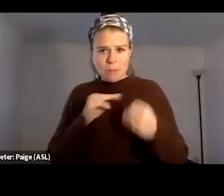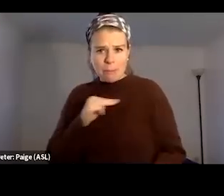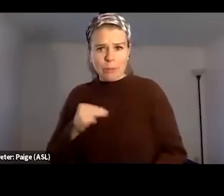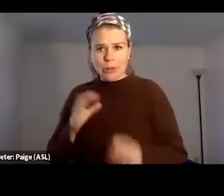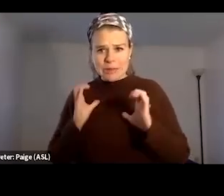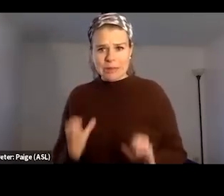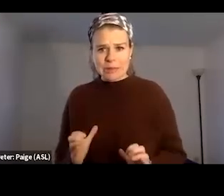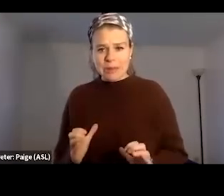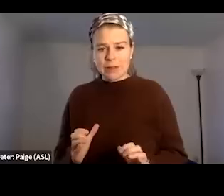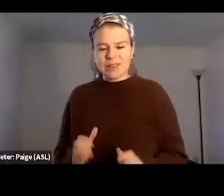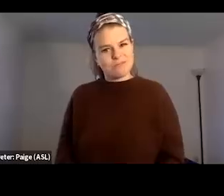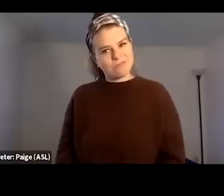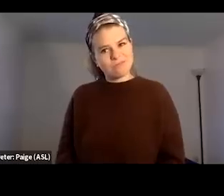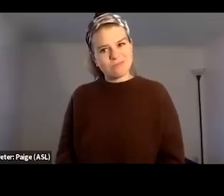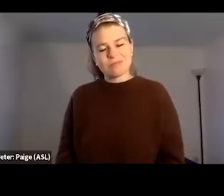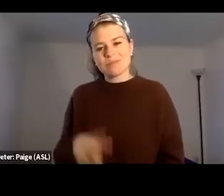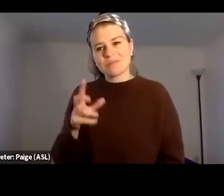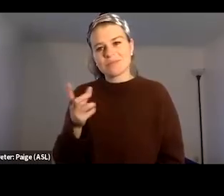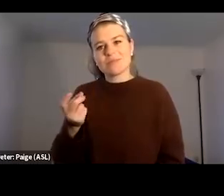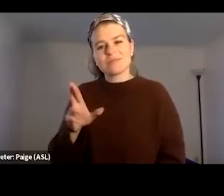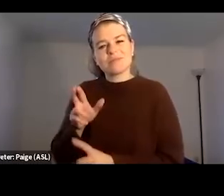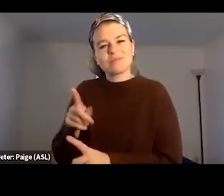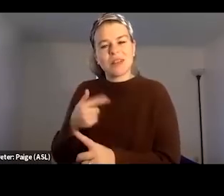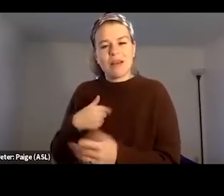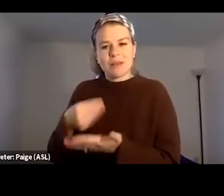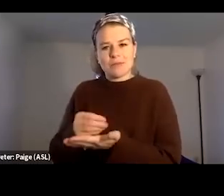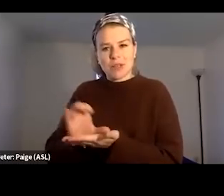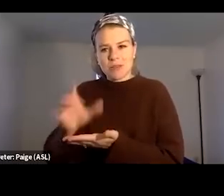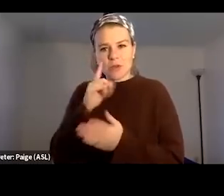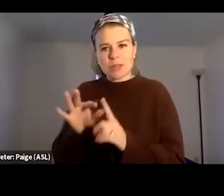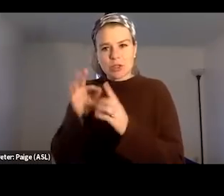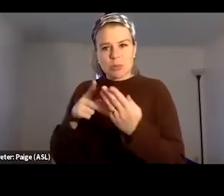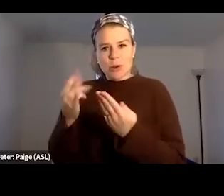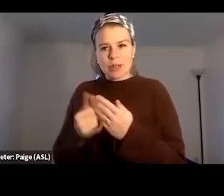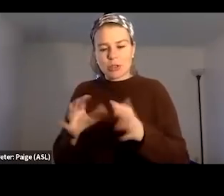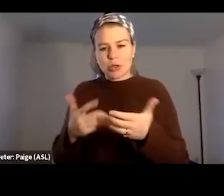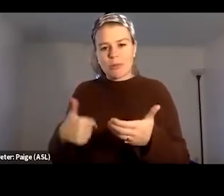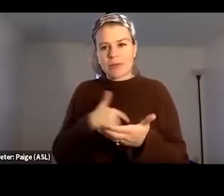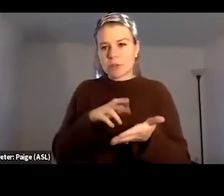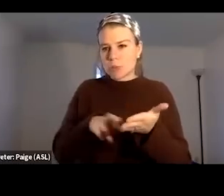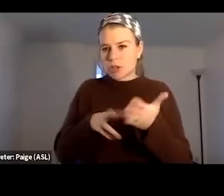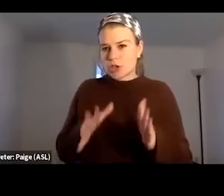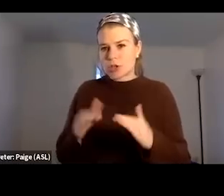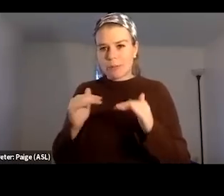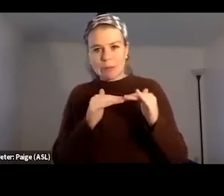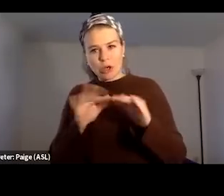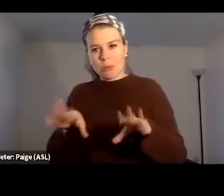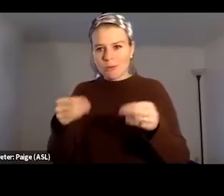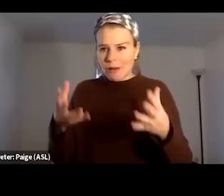La Dra. Baranoski tenía fondos para proyectos especiales, así que un grupo de nosotros, investigadores, colegas, proveedores, defensores,